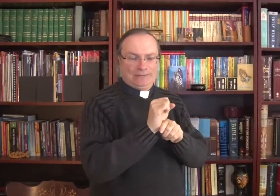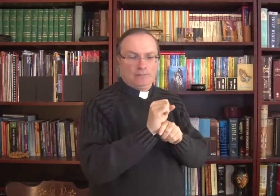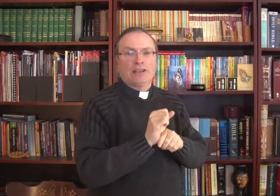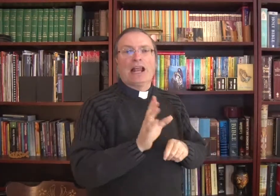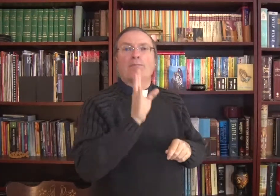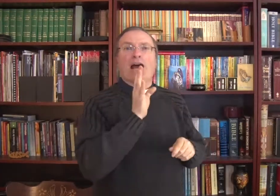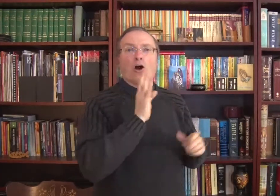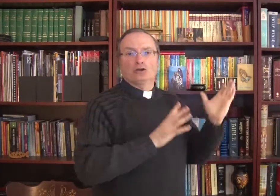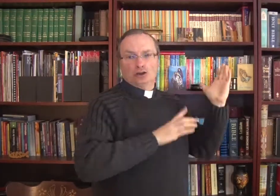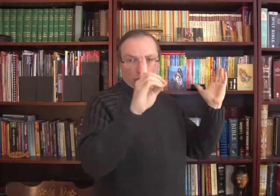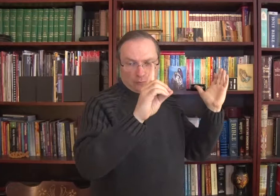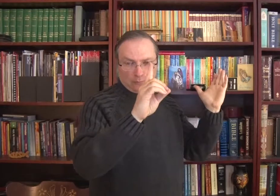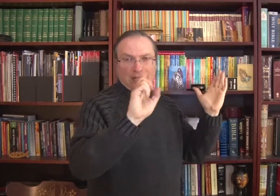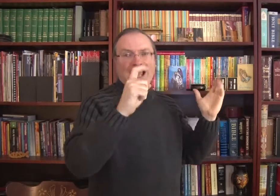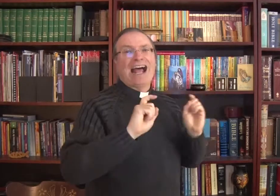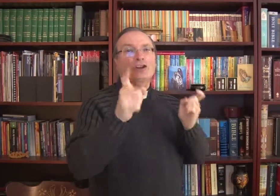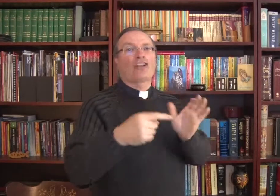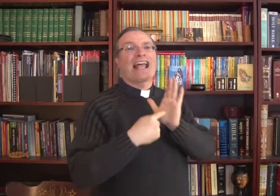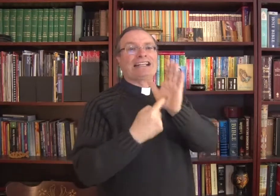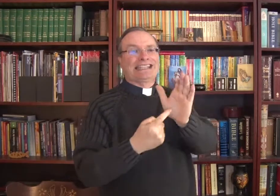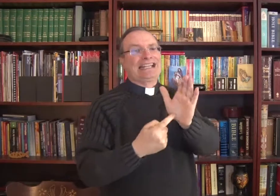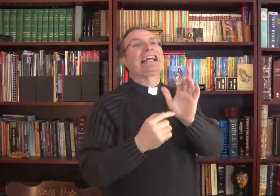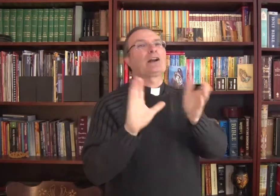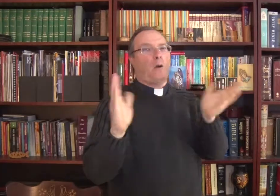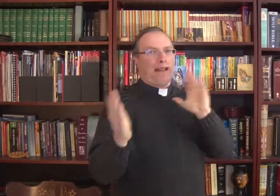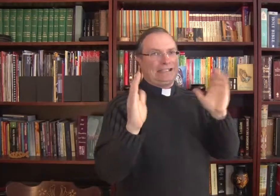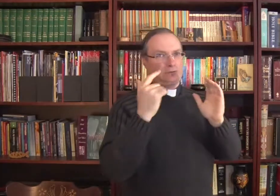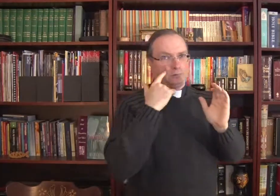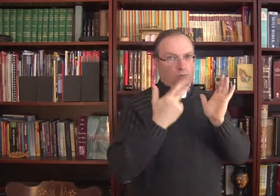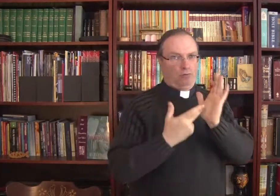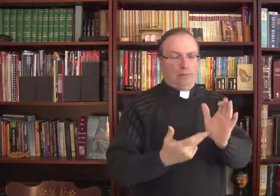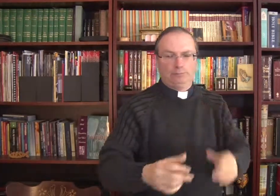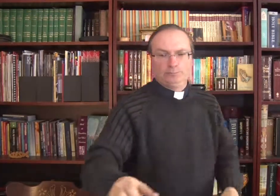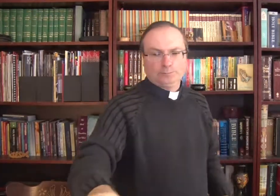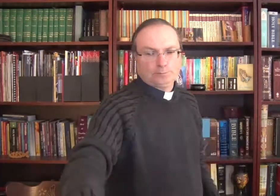la Parole de Dieu en donnant l'exemple d'une comparaison qu'on peut voir: